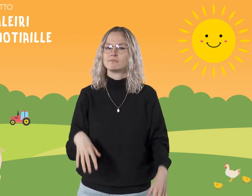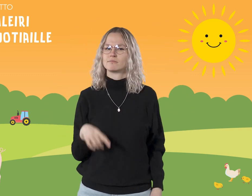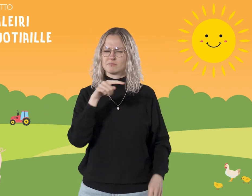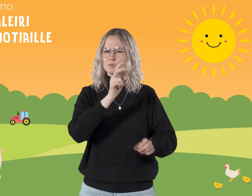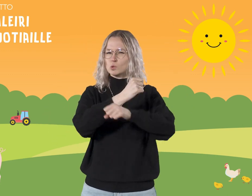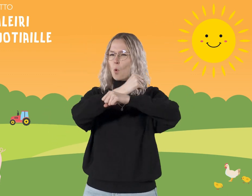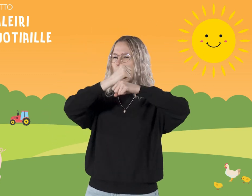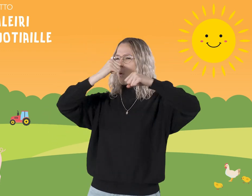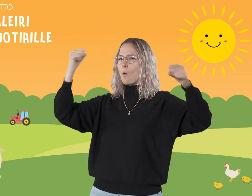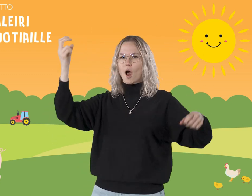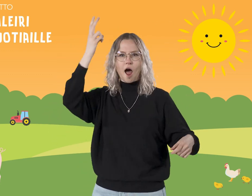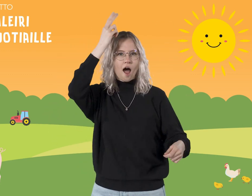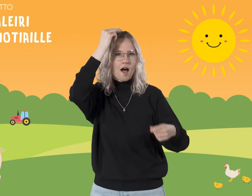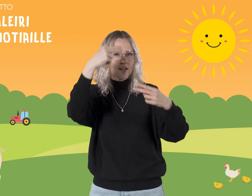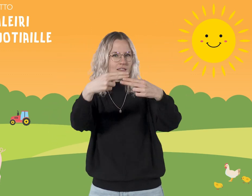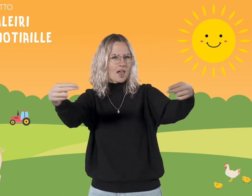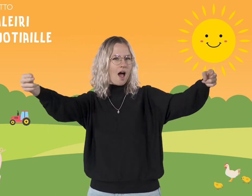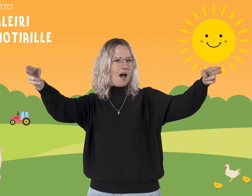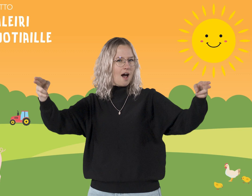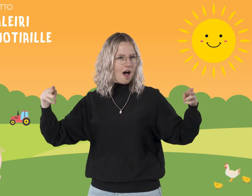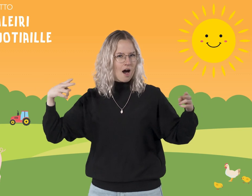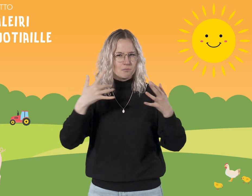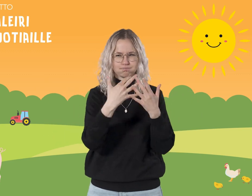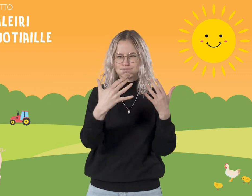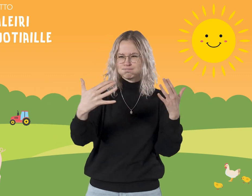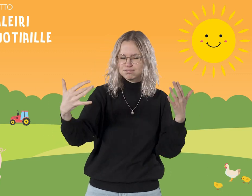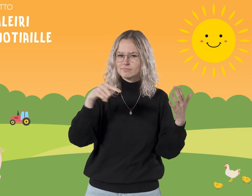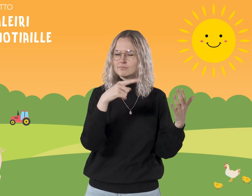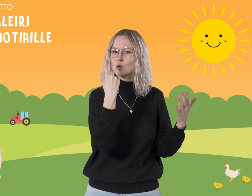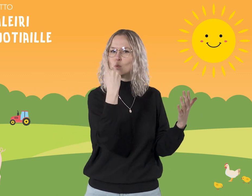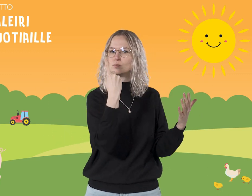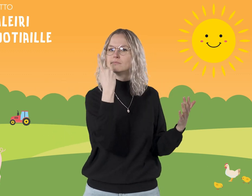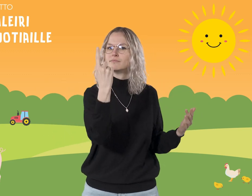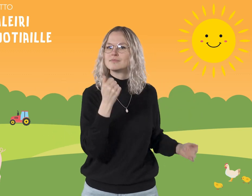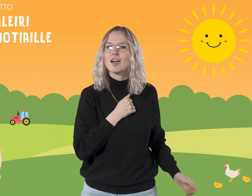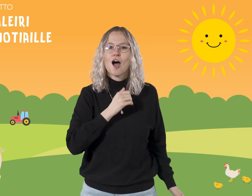Tilalla on myös suuri kanitarha, ja jokainen leiriläinen saa -